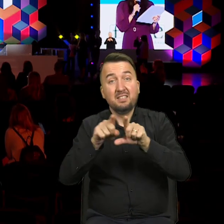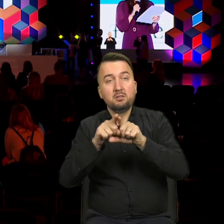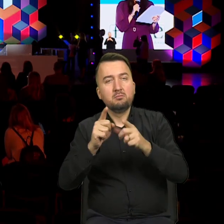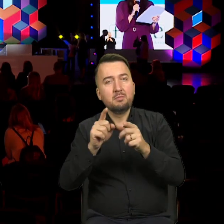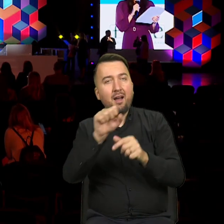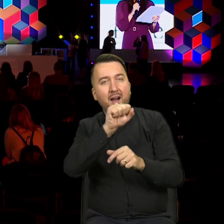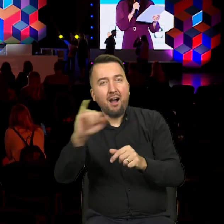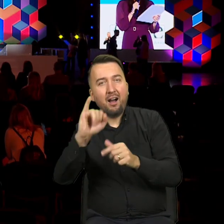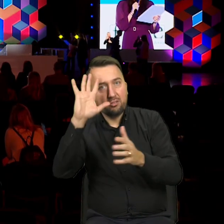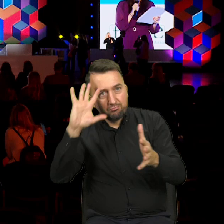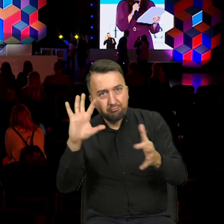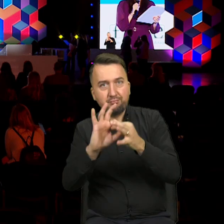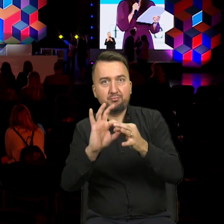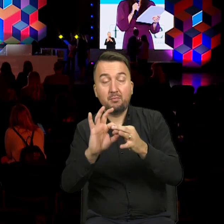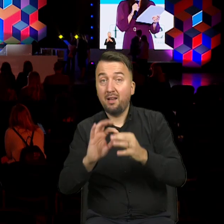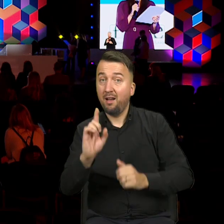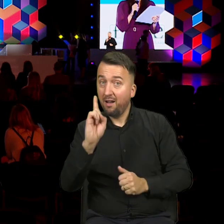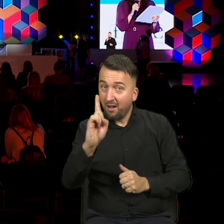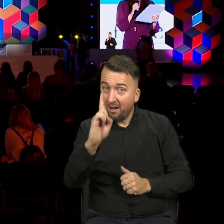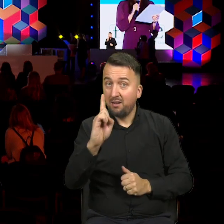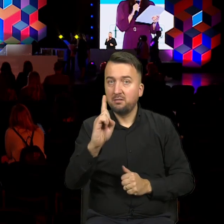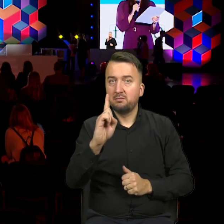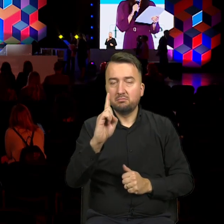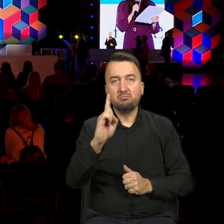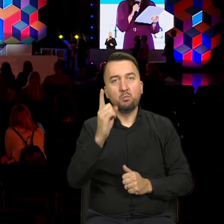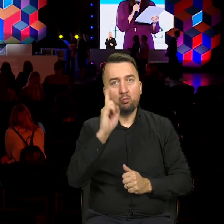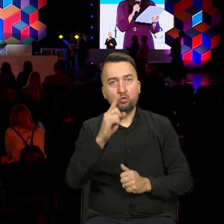co jest esencją naszej pracy, czyli budowanie państwa indywidualnych